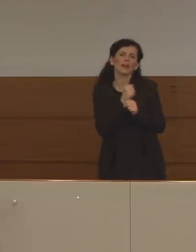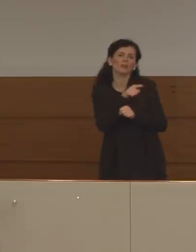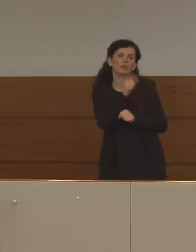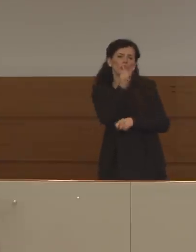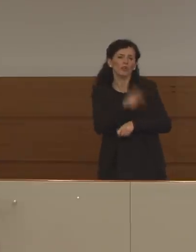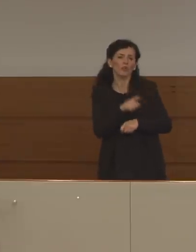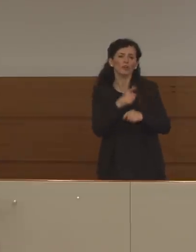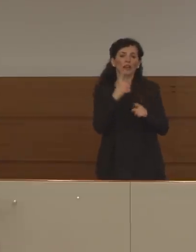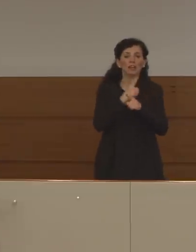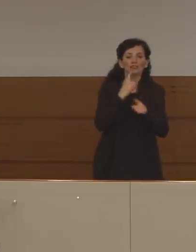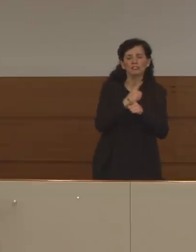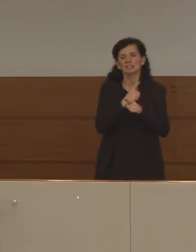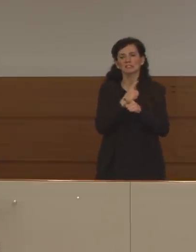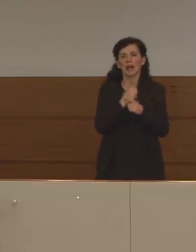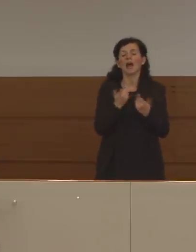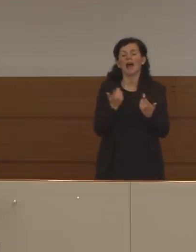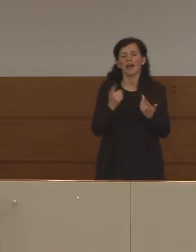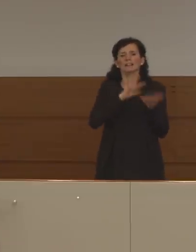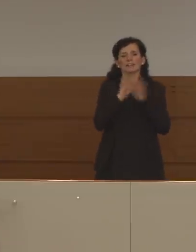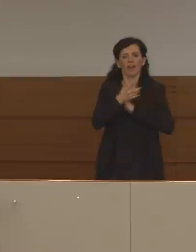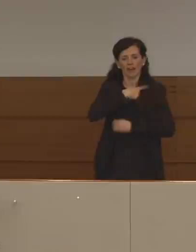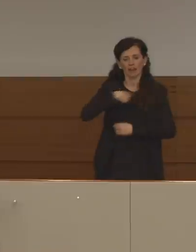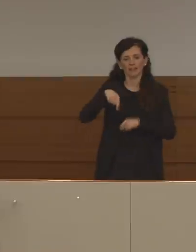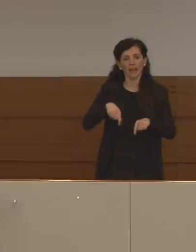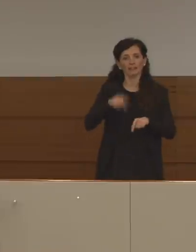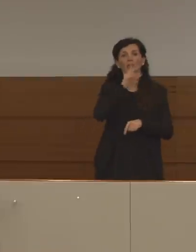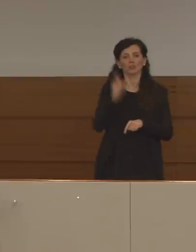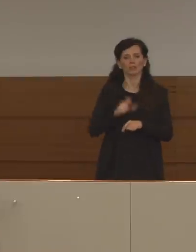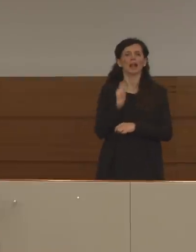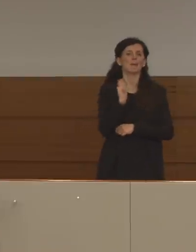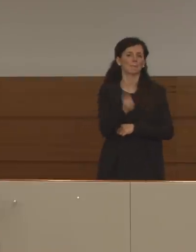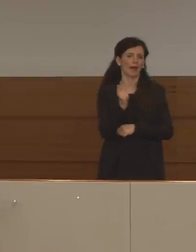paghiamo le conseguenze. Su questo dobbiamo lavorare e ci lavoreremo.